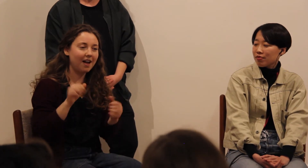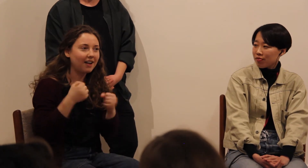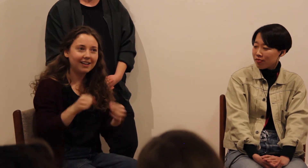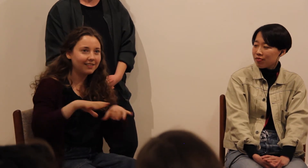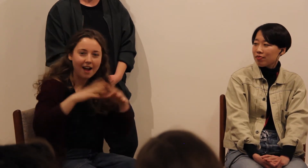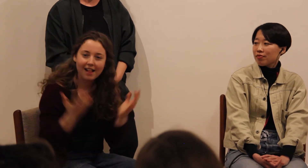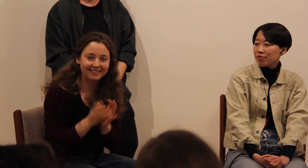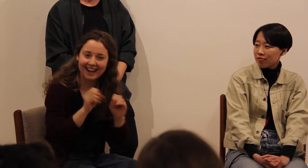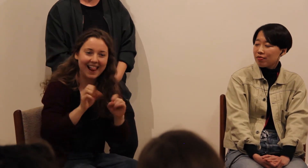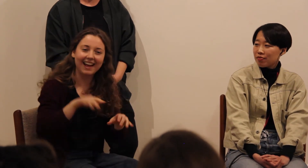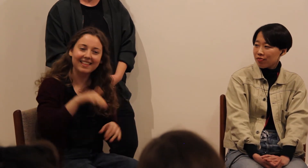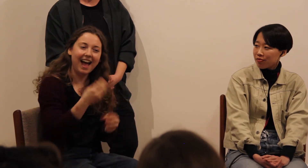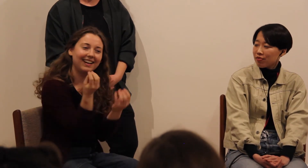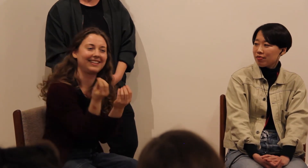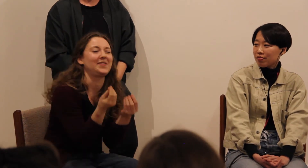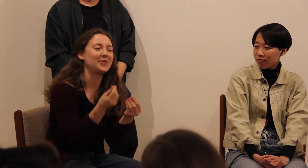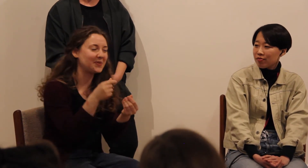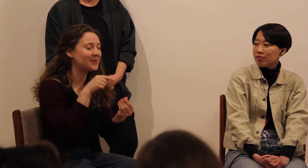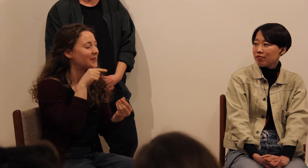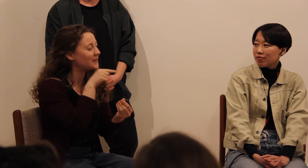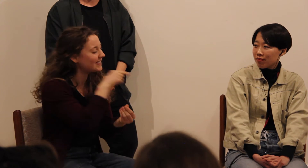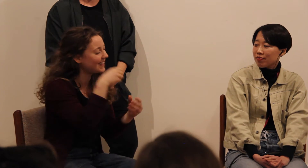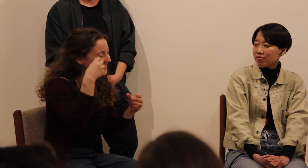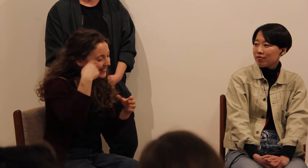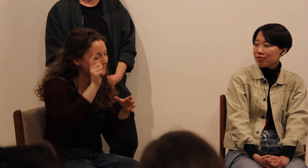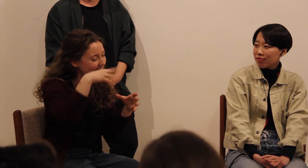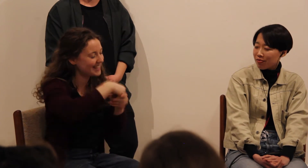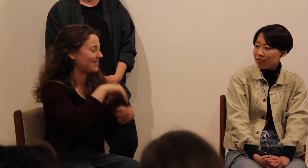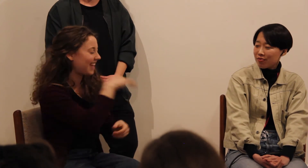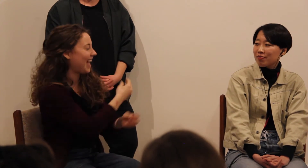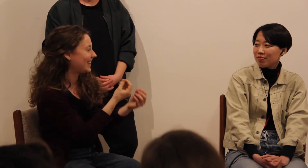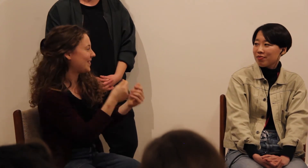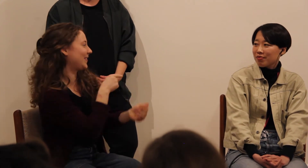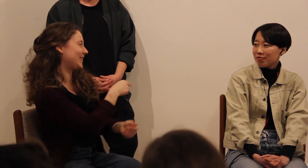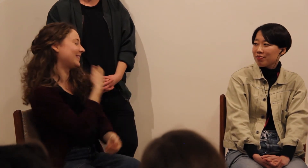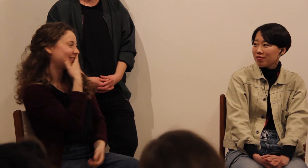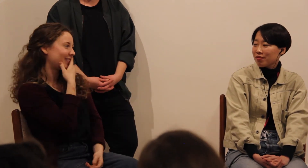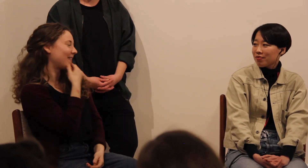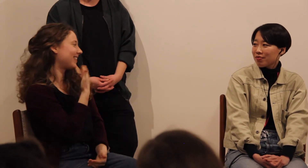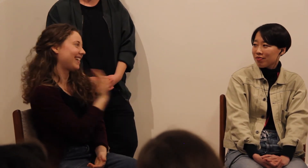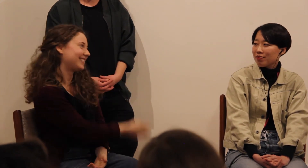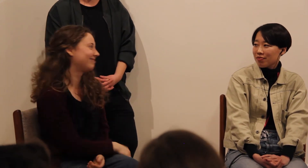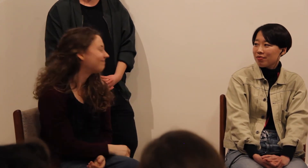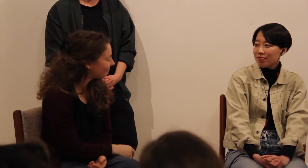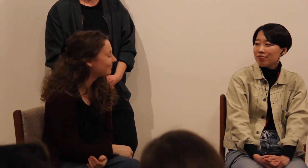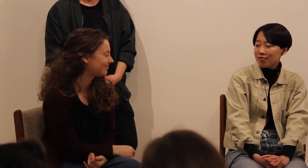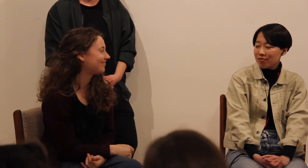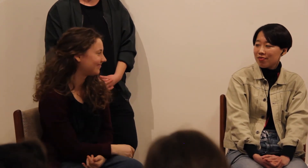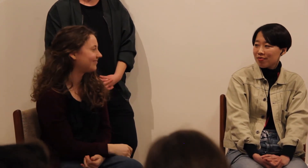dass man aber auch nicht immer alles erklären kann und das hattest du in dem Film unheimlich gut erklärt.